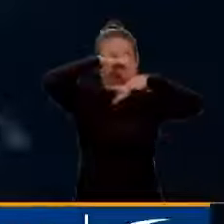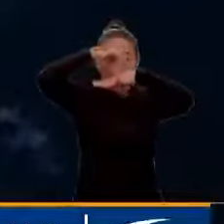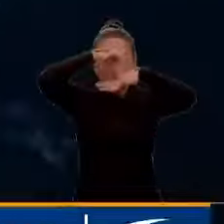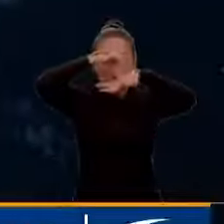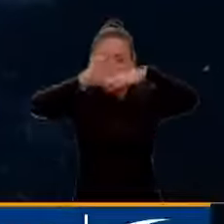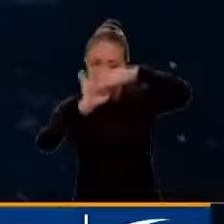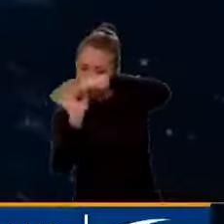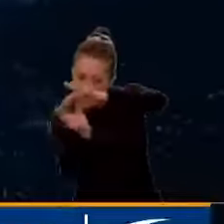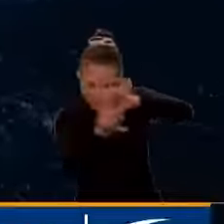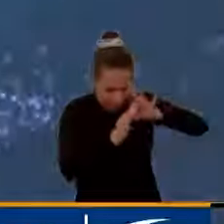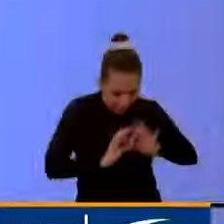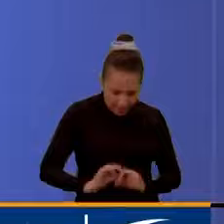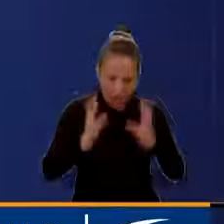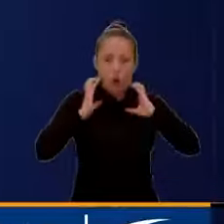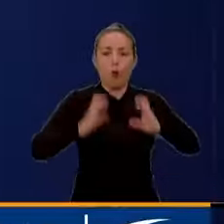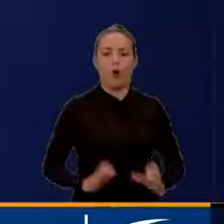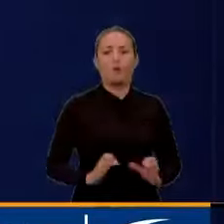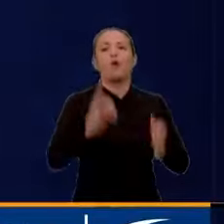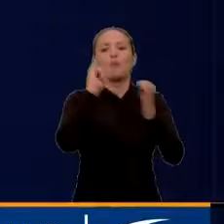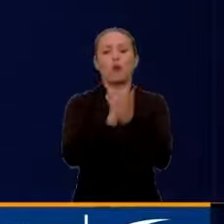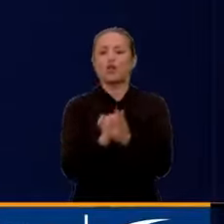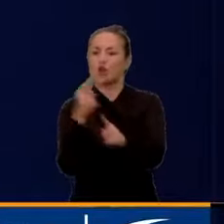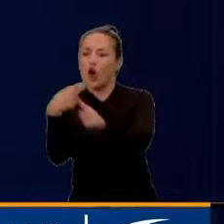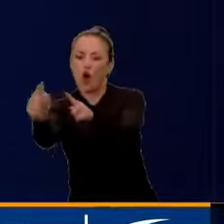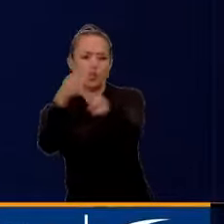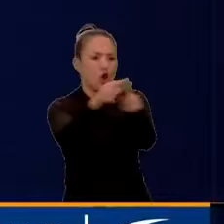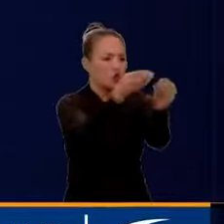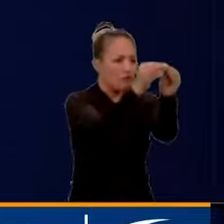estrés tiene una respuesta que estimula a la parte del sistema